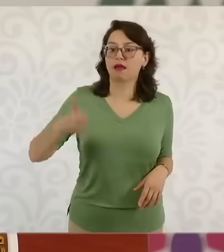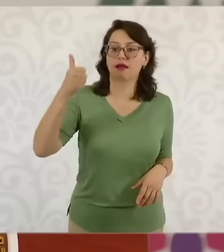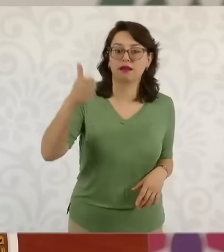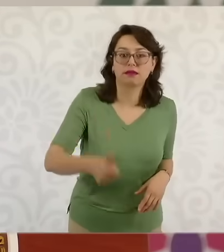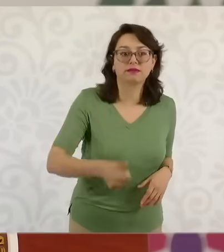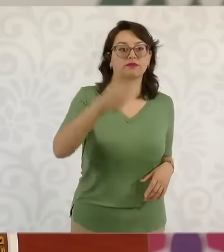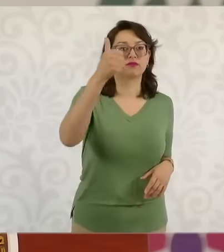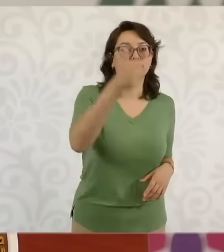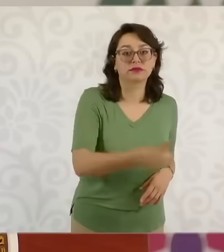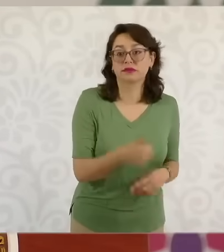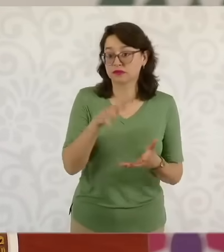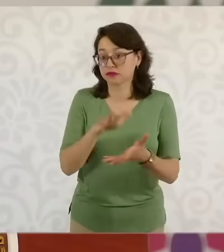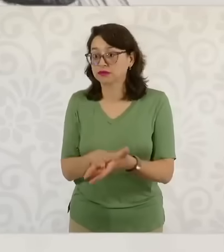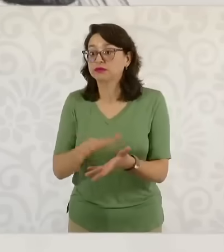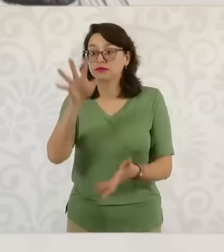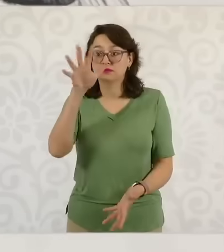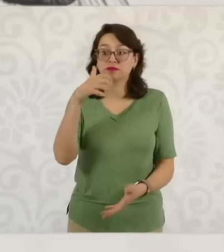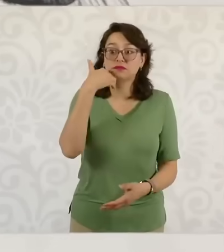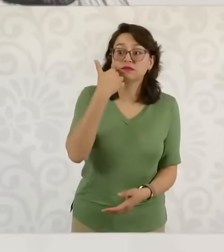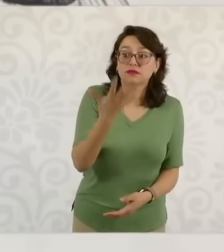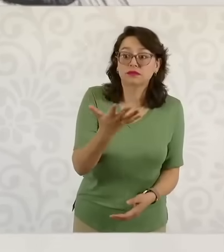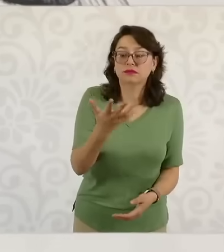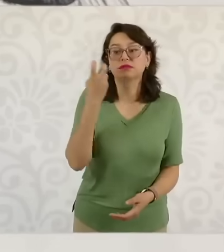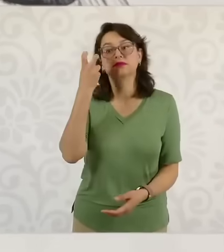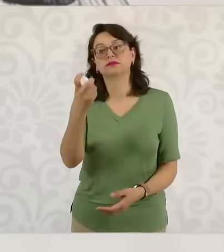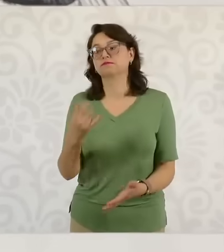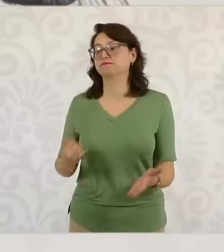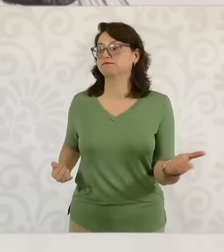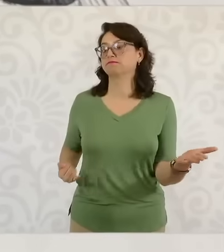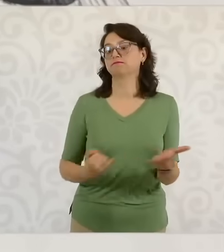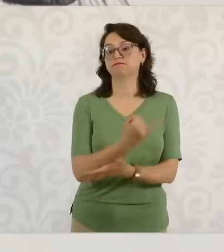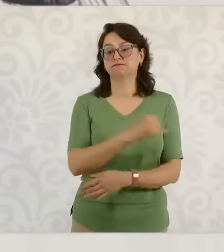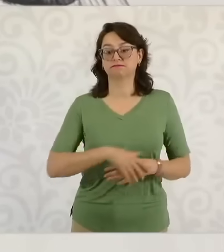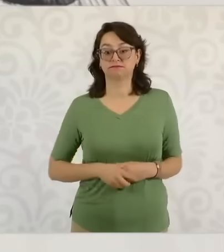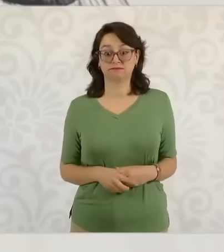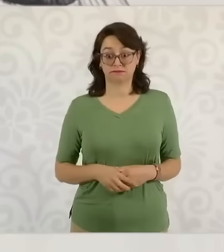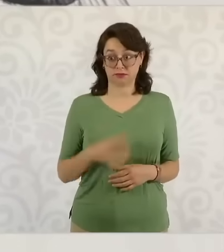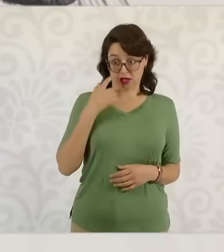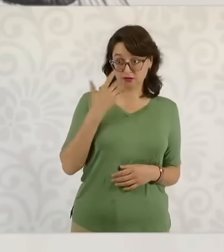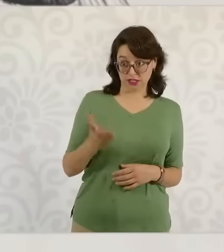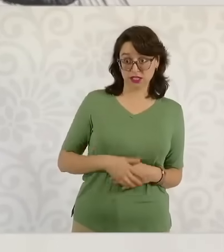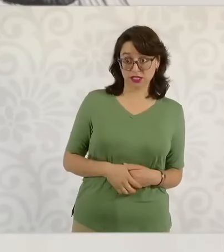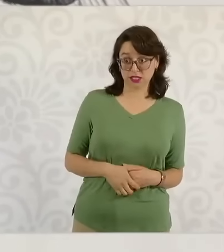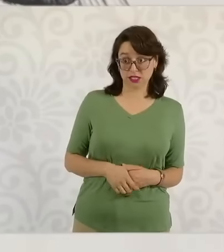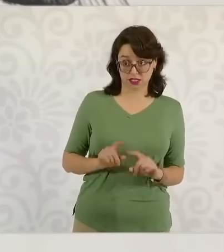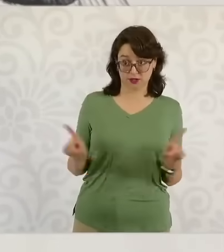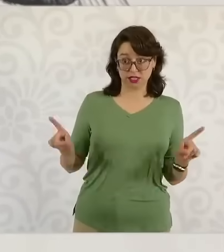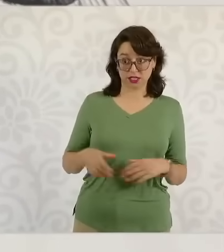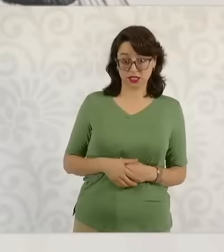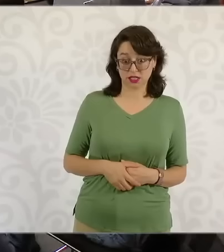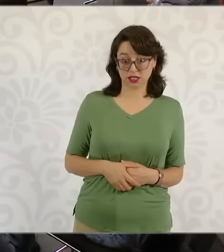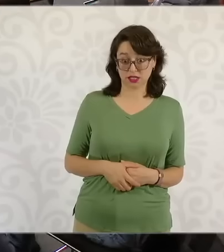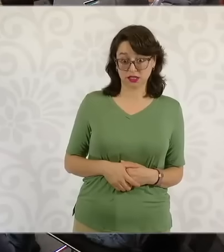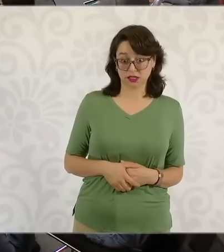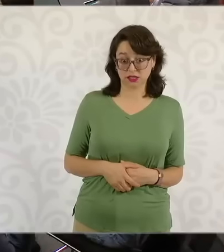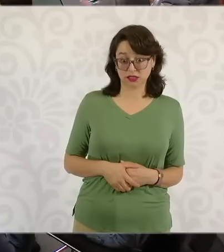los maestros de México eso es lo que va a hacer fíjate la diferencia mi pregunta